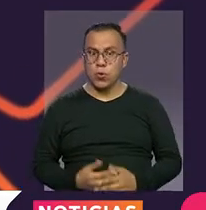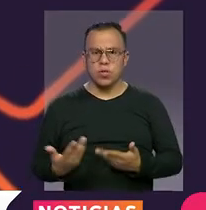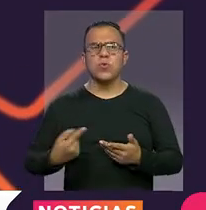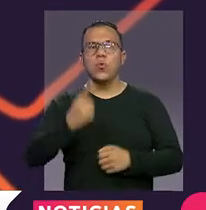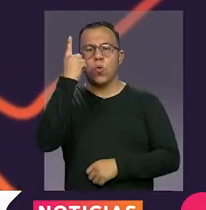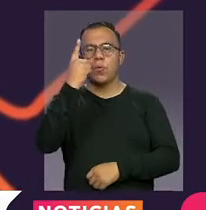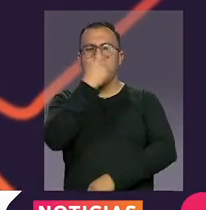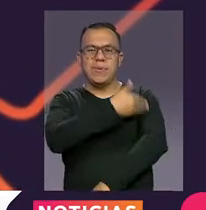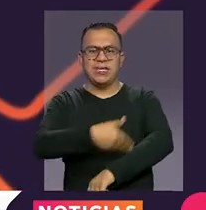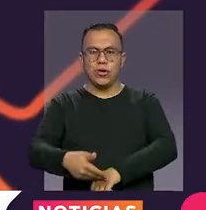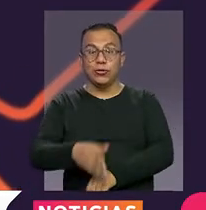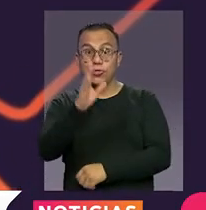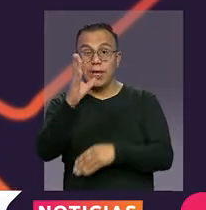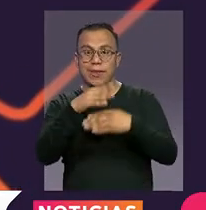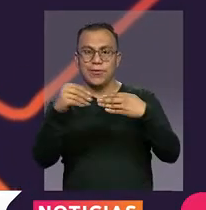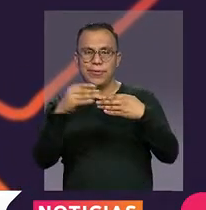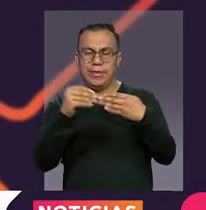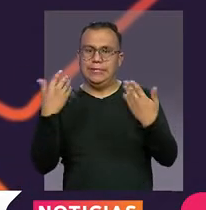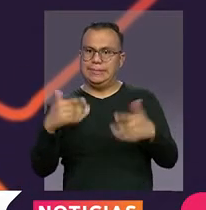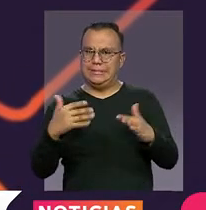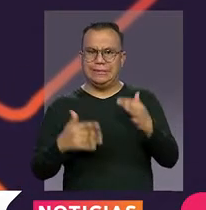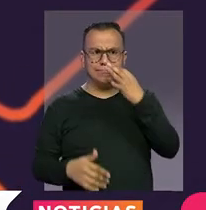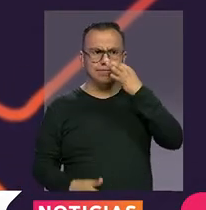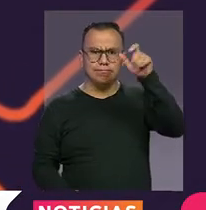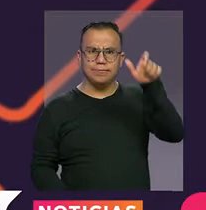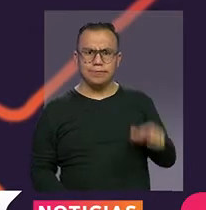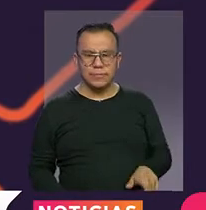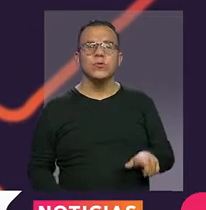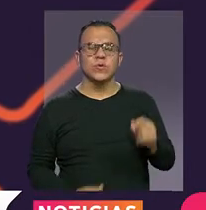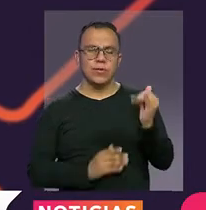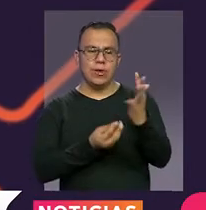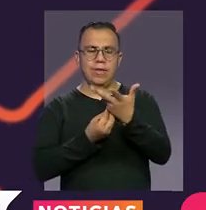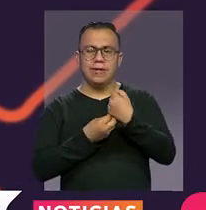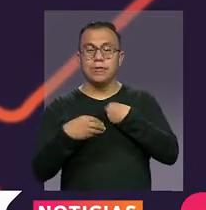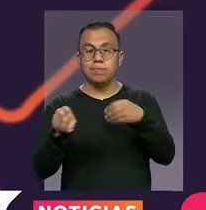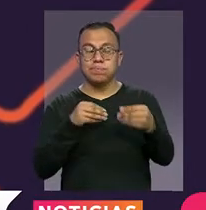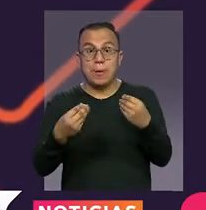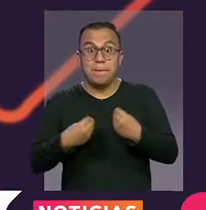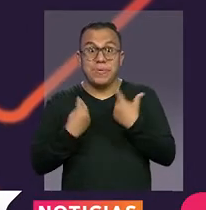MUCHAS DE SUS OBRAS EN SU ESTADO EN LAS PRINCIPALES CASAS DEL